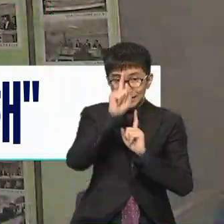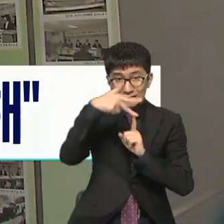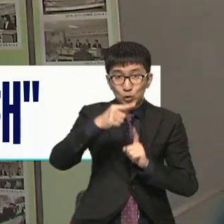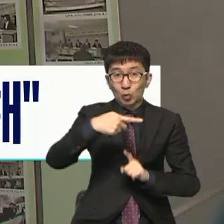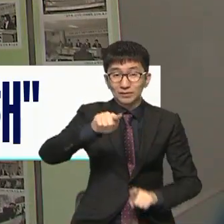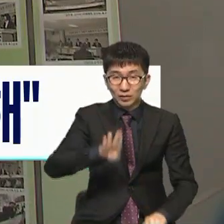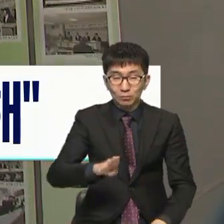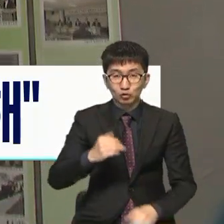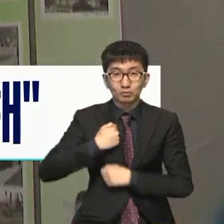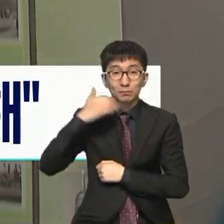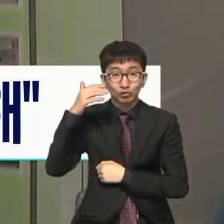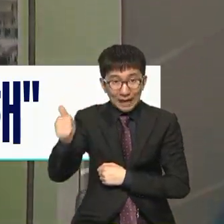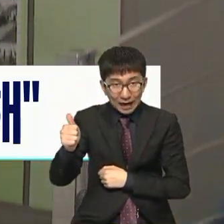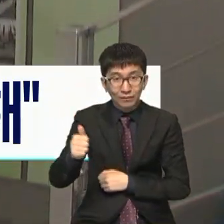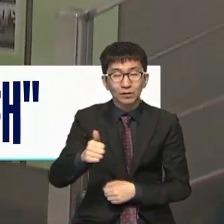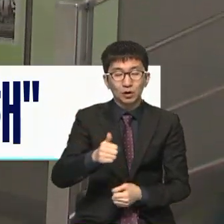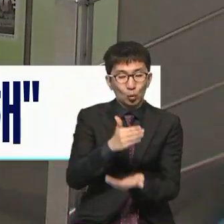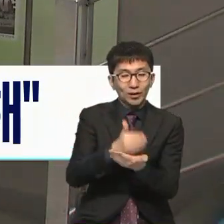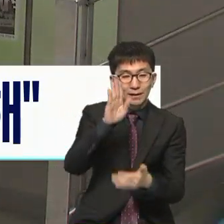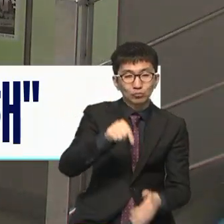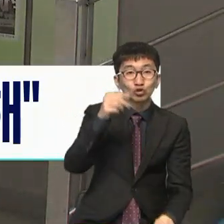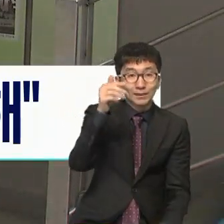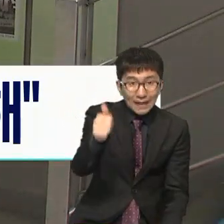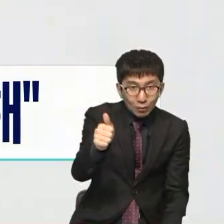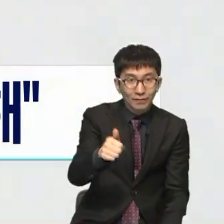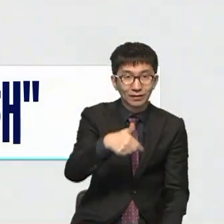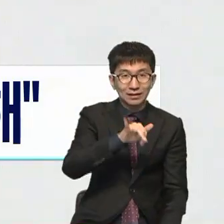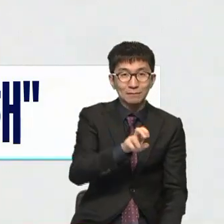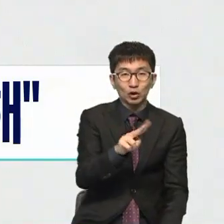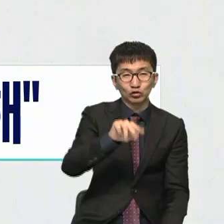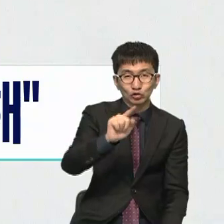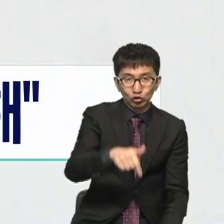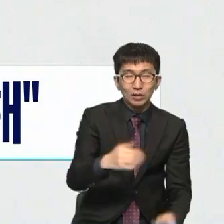이종섭 국방부 장관과 권영세 통일부 장관, 김현숙 여성가족부 장관 등 장관이